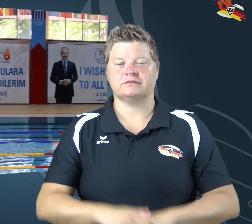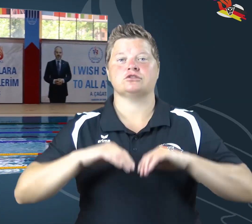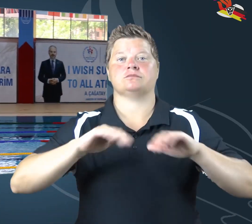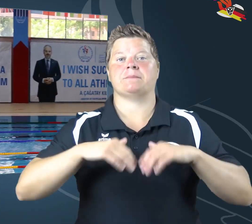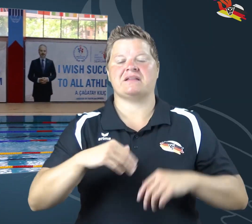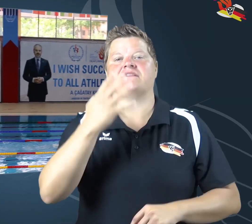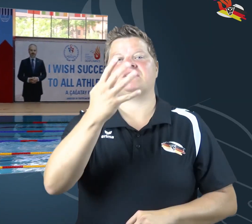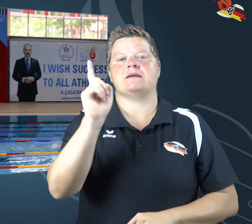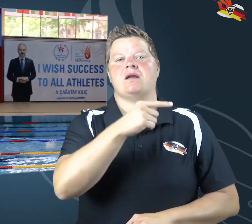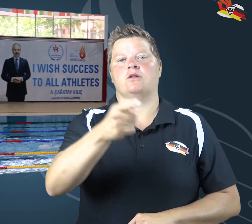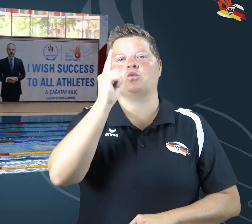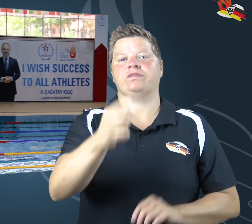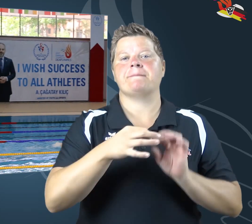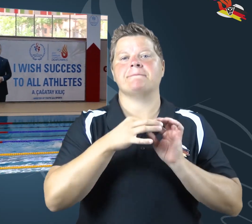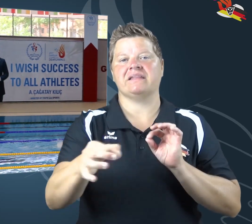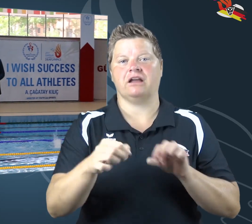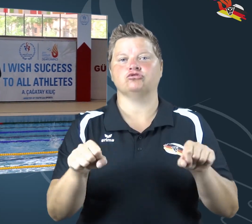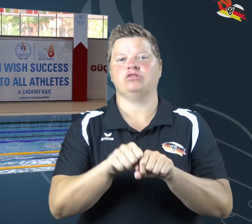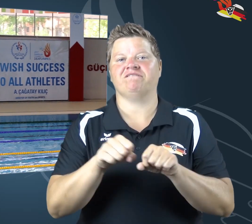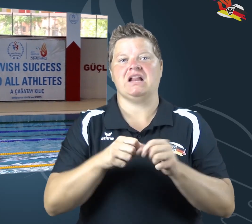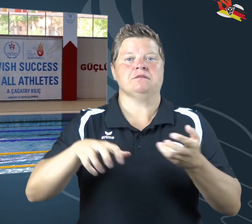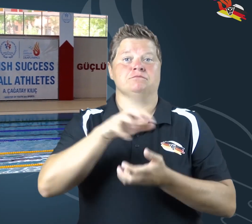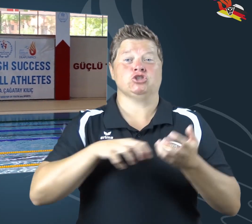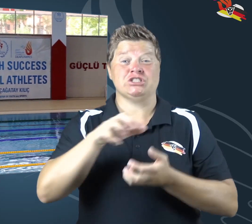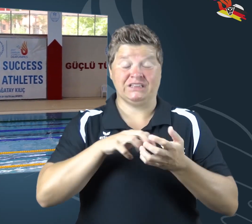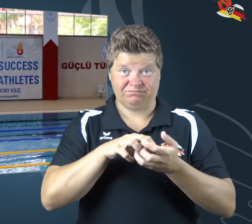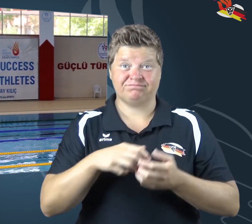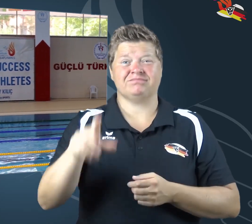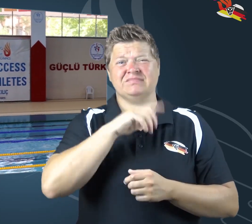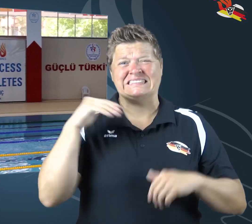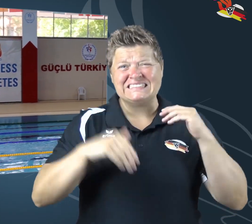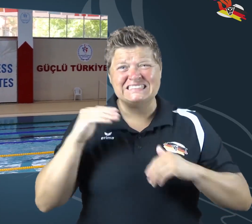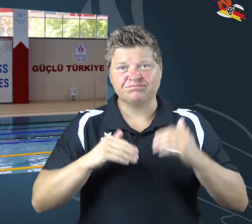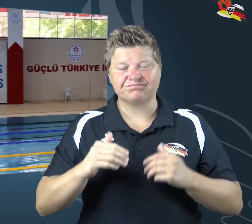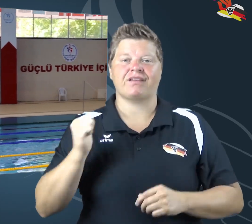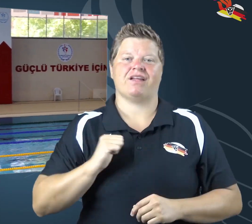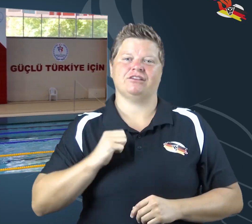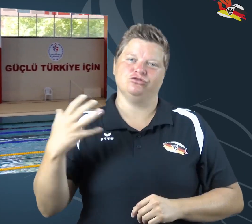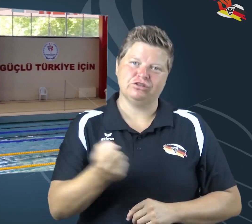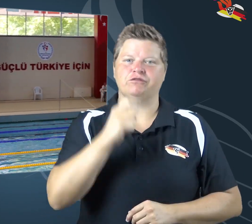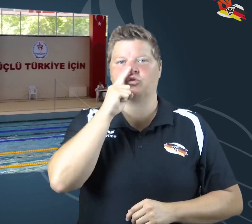Schwimmen Im 4x100m Lagen Mixed ist das Team als Vorlaufvierter ins Finale eingezogen.